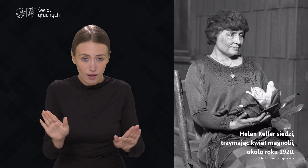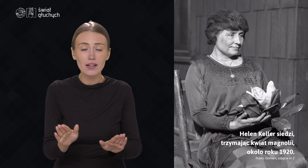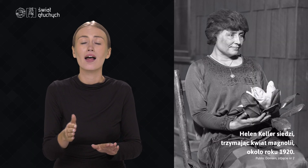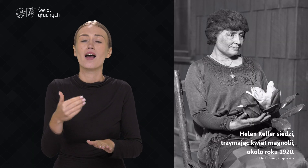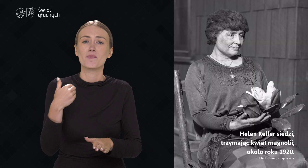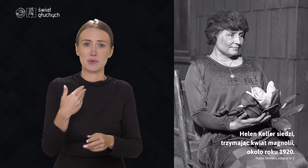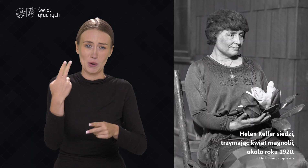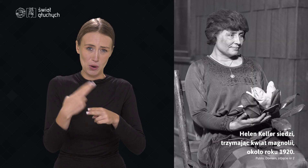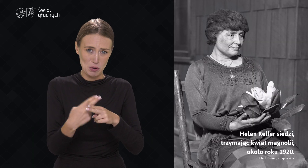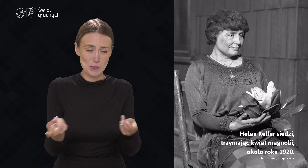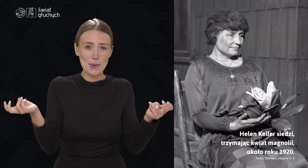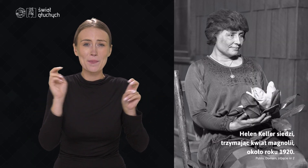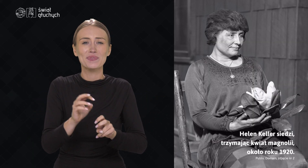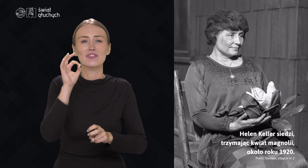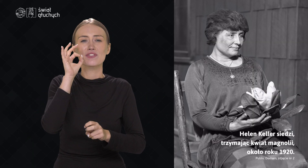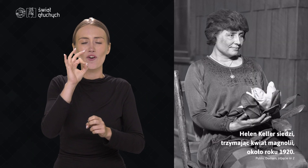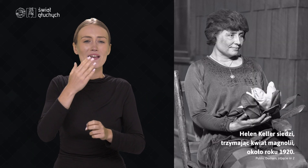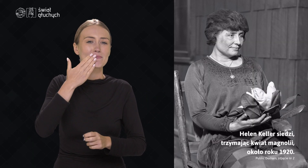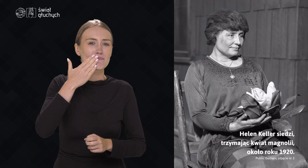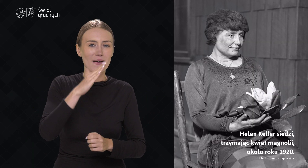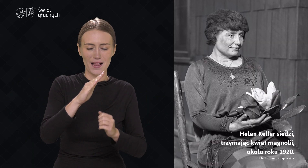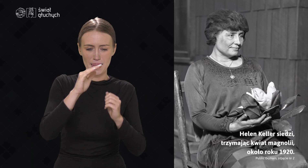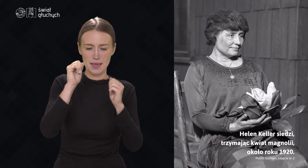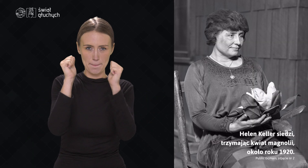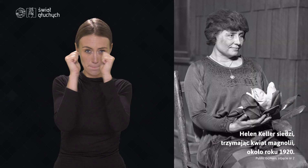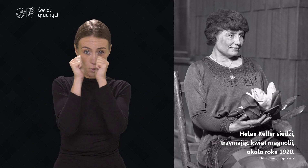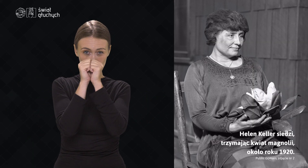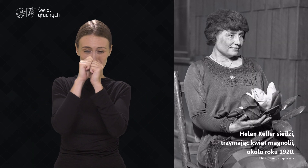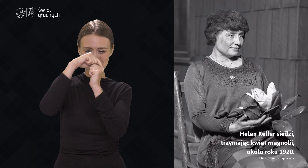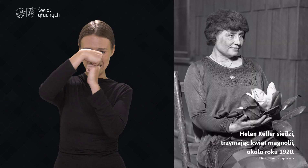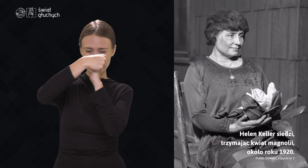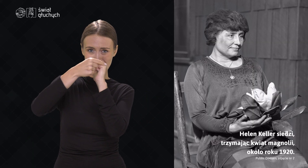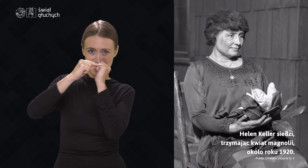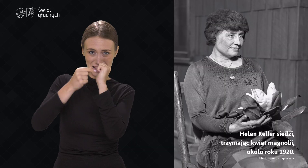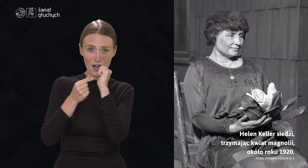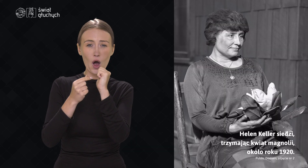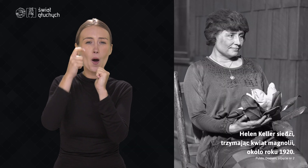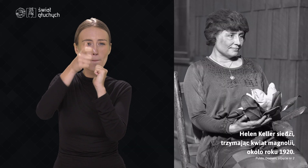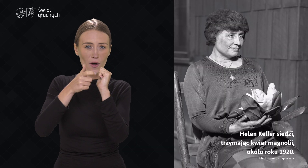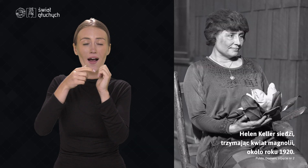zachorowała na zapalenie opon mózgowo-rdzeniowych.